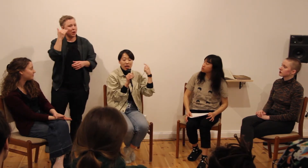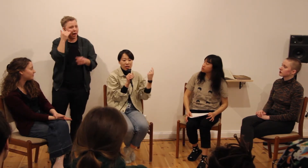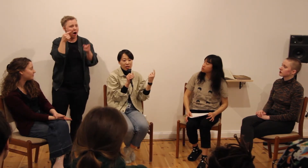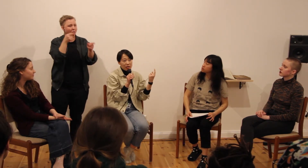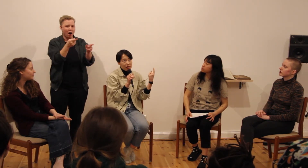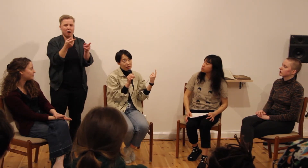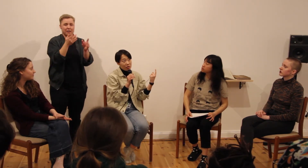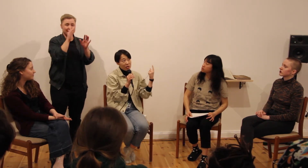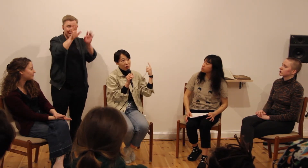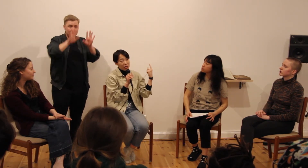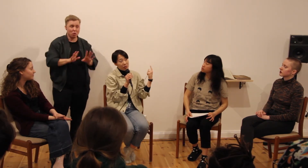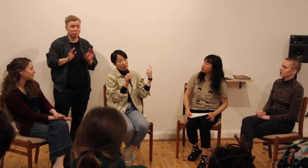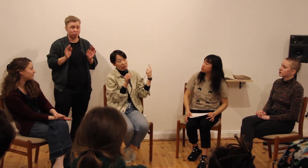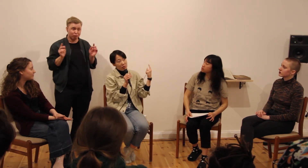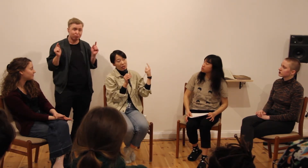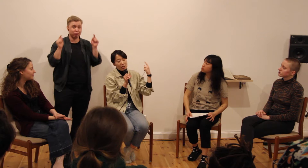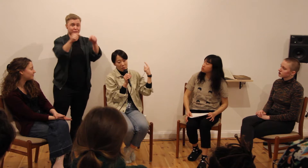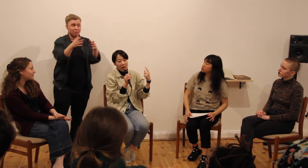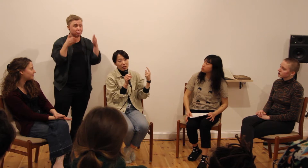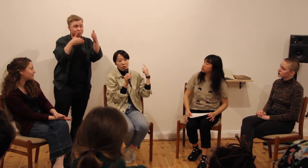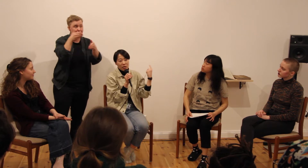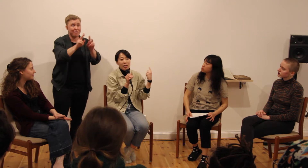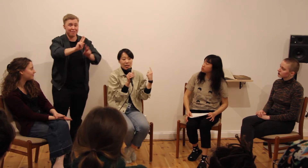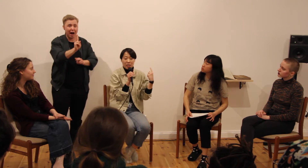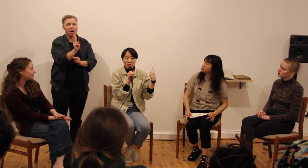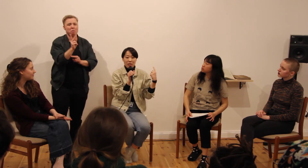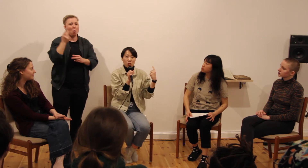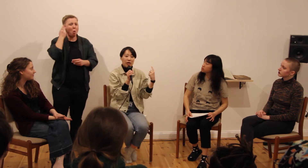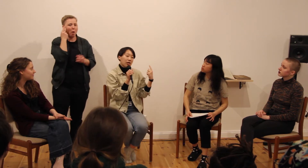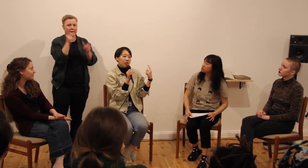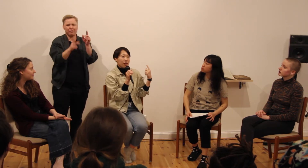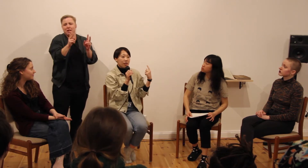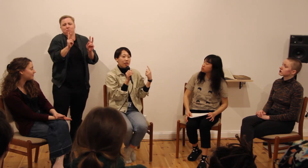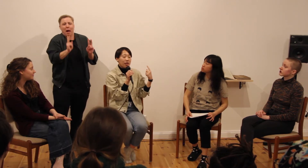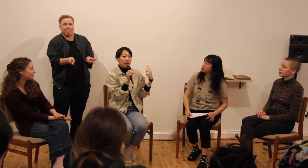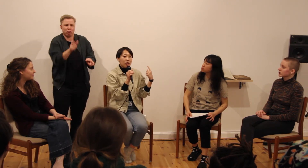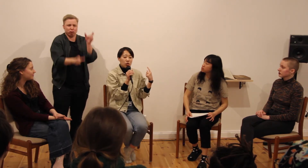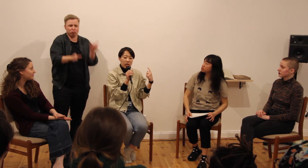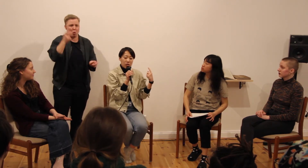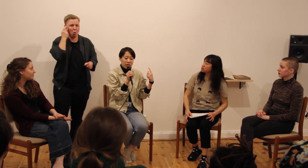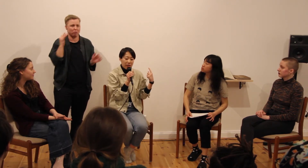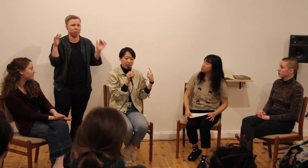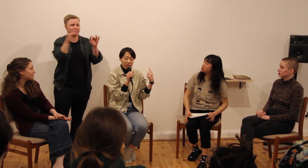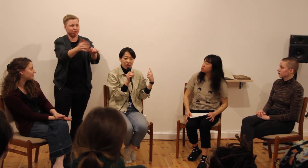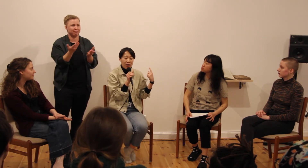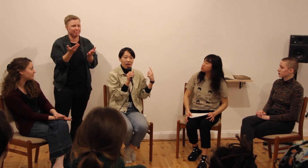Und als ich mal ein Screening in Japan hatte, der Film kam 2017 auch in die japanischen Kinos,